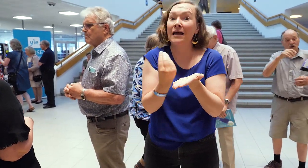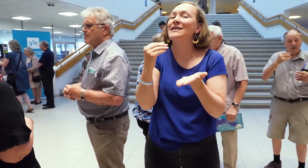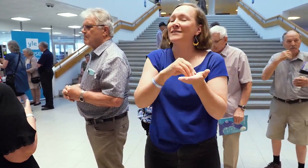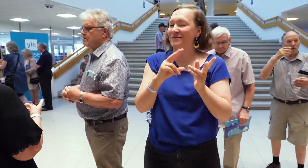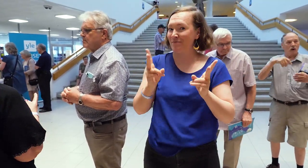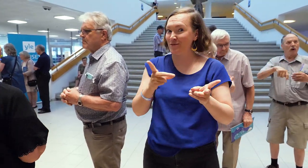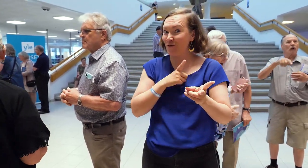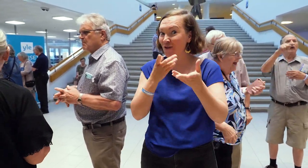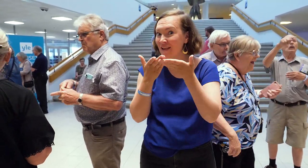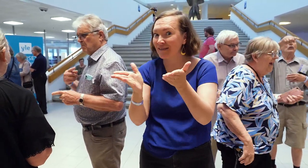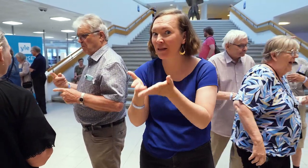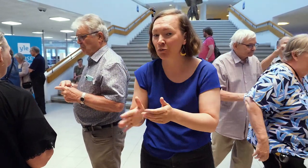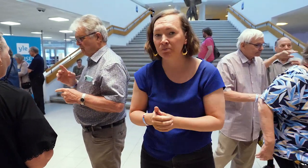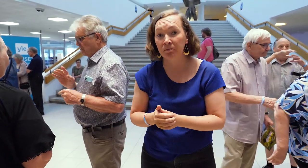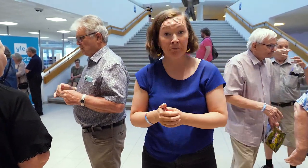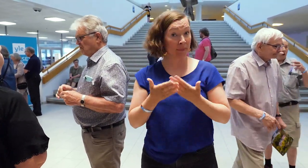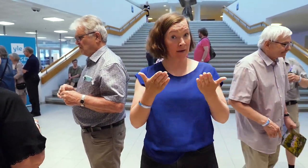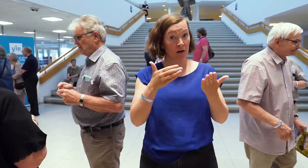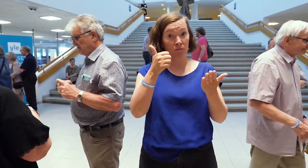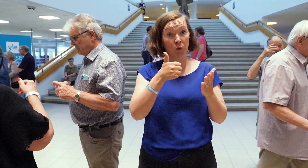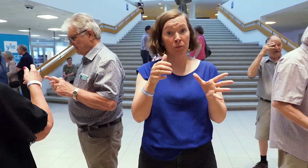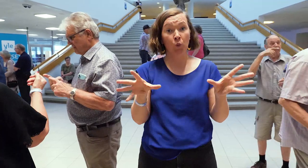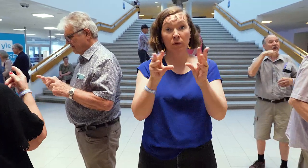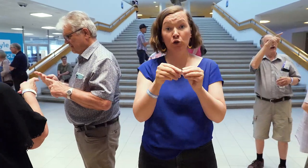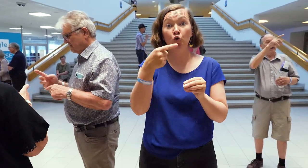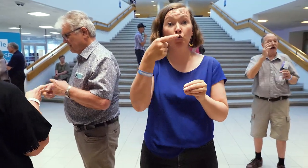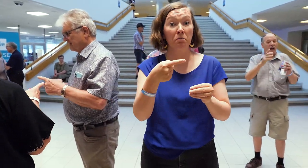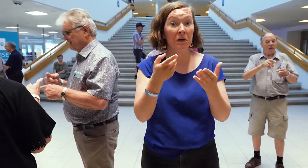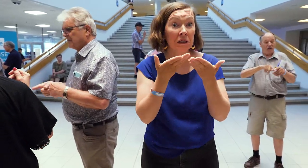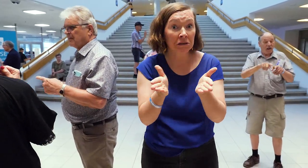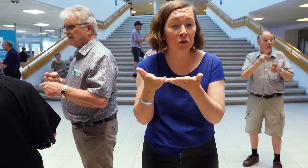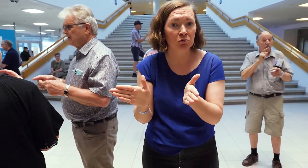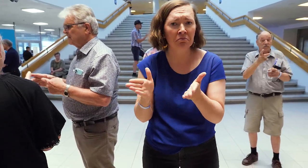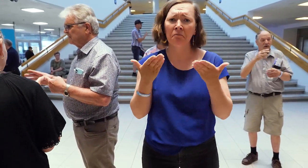Lisäksi luvassa on esityksiä. Tänä vuonna esityksiä on luvassa kaikkiaan kymmenen,